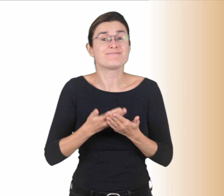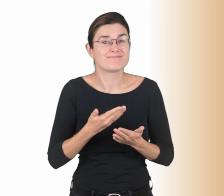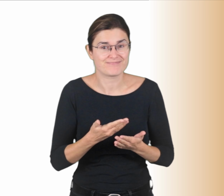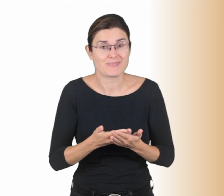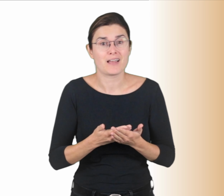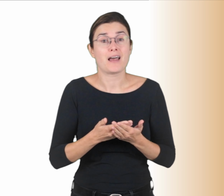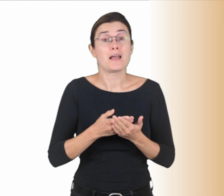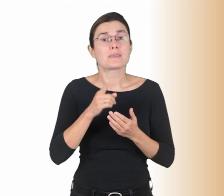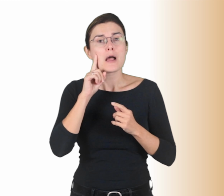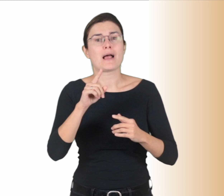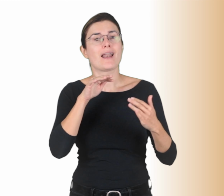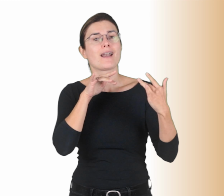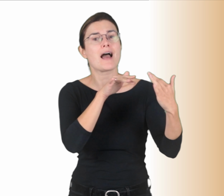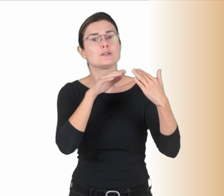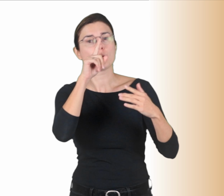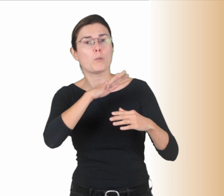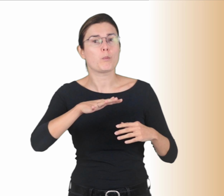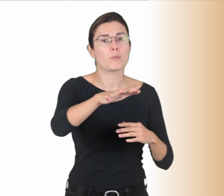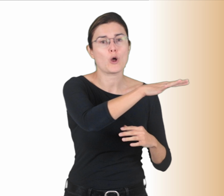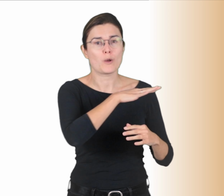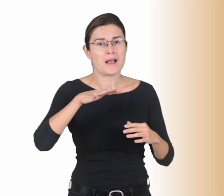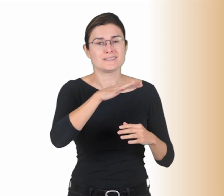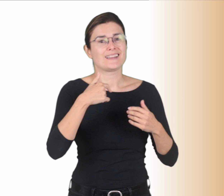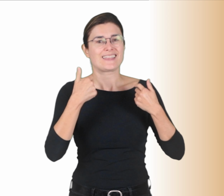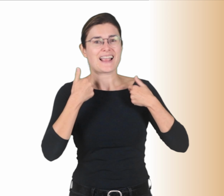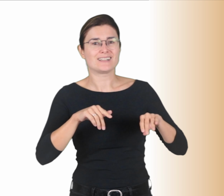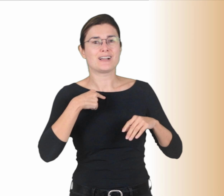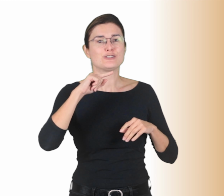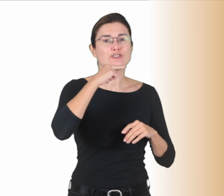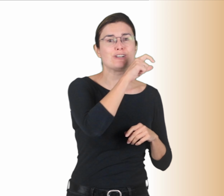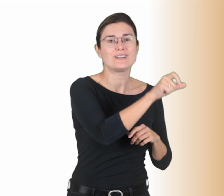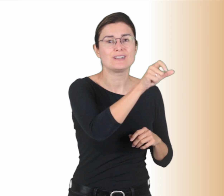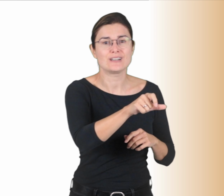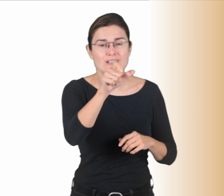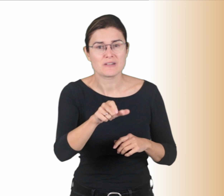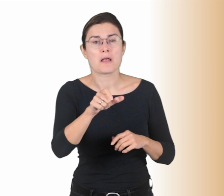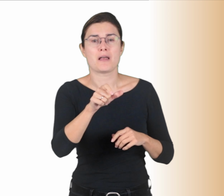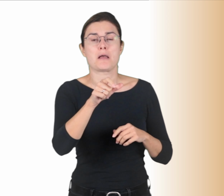aby nie krzywdzić się w relacjach społecznych